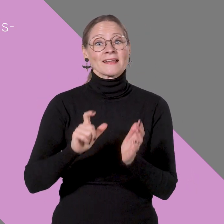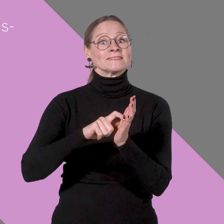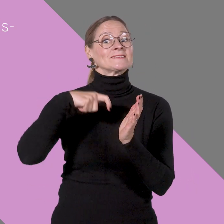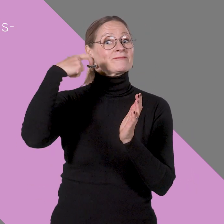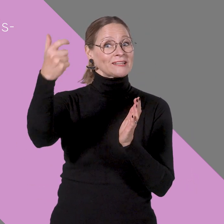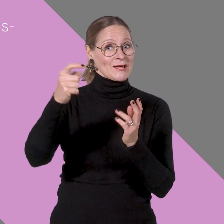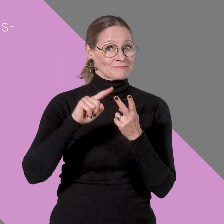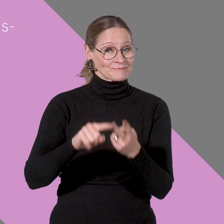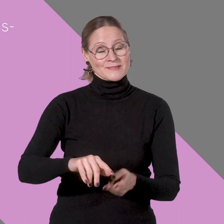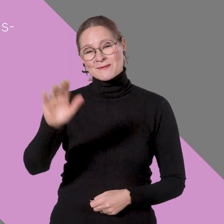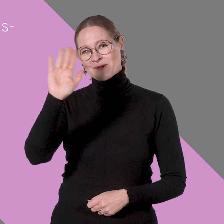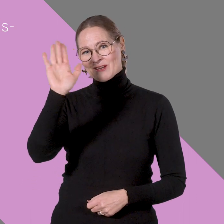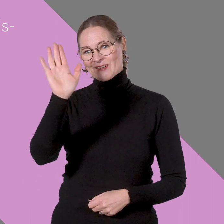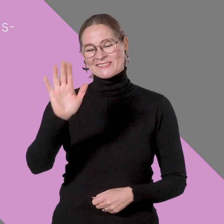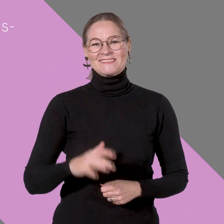Ensi viikkoon, moi moi!